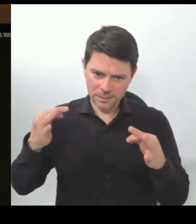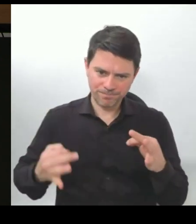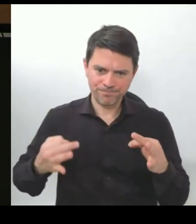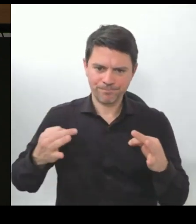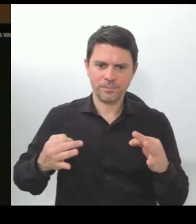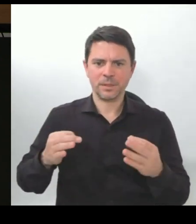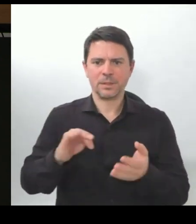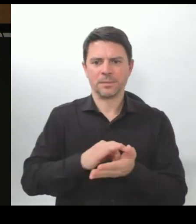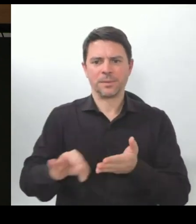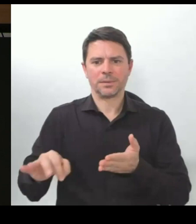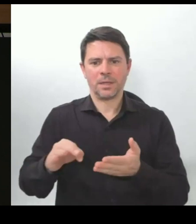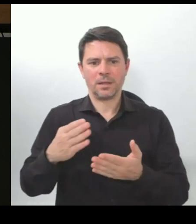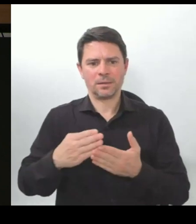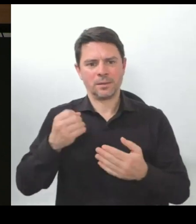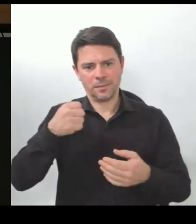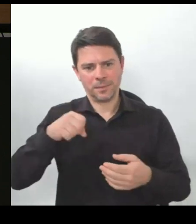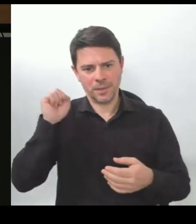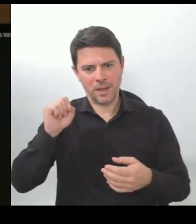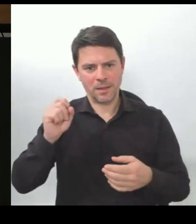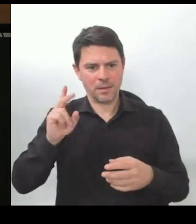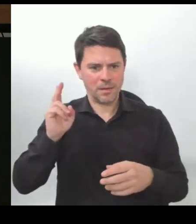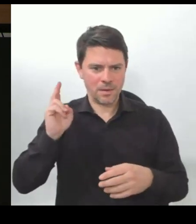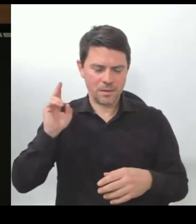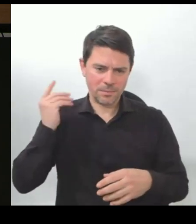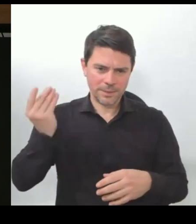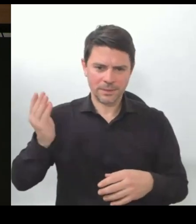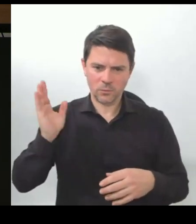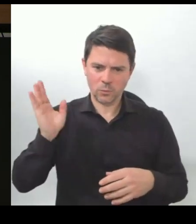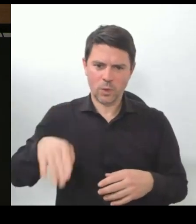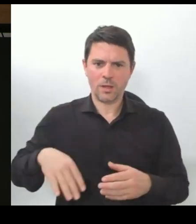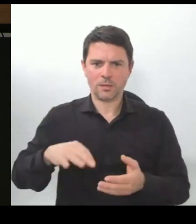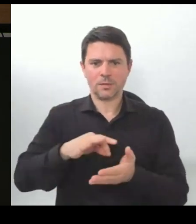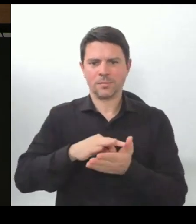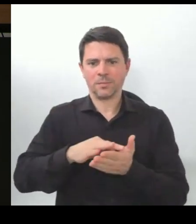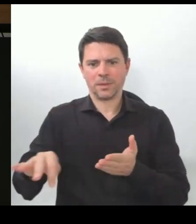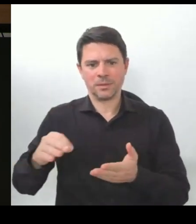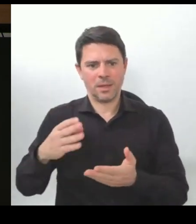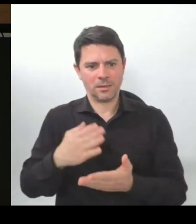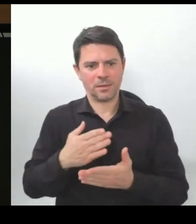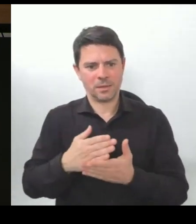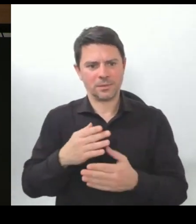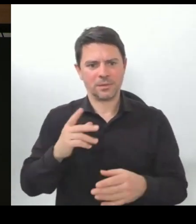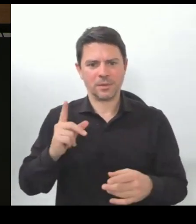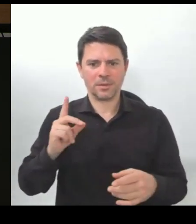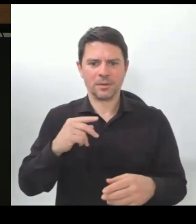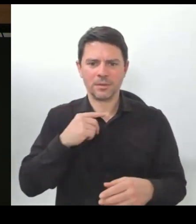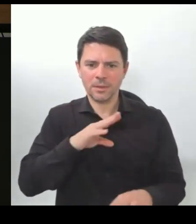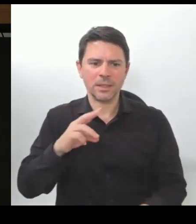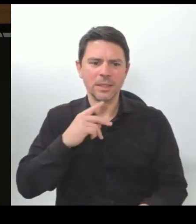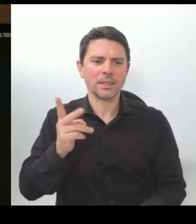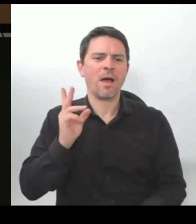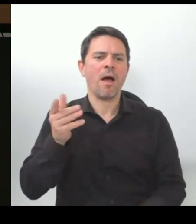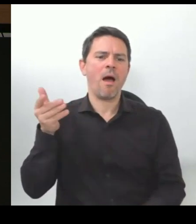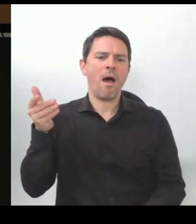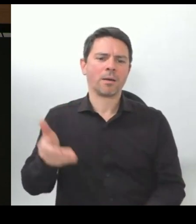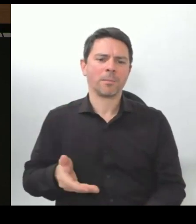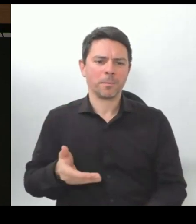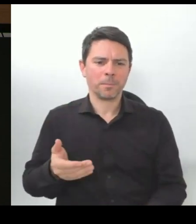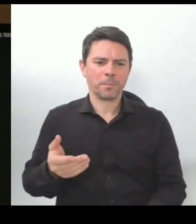möchte trotzdem betonen, dass Artikel 33 Absatz 5 heute schon zitiert von meinem wenig geschätzten Kollegen